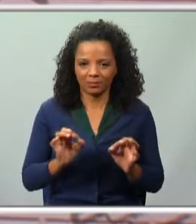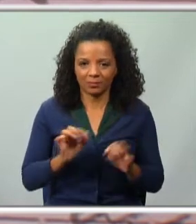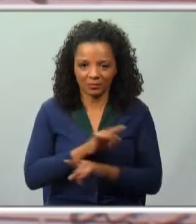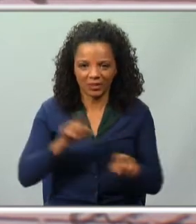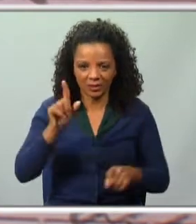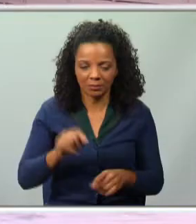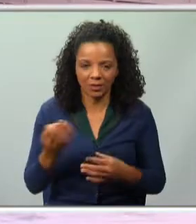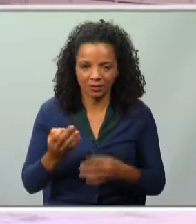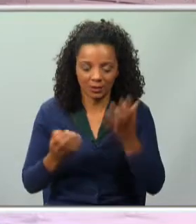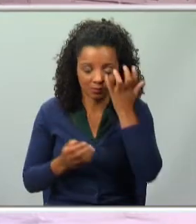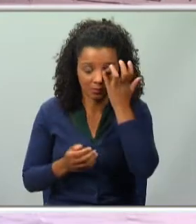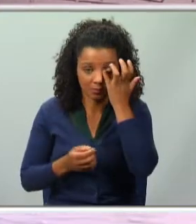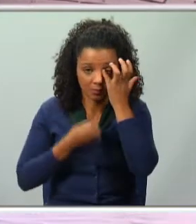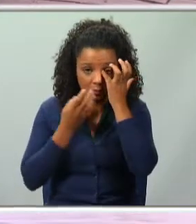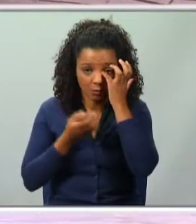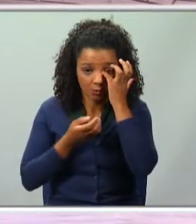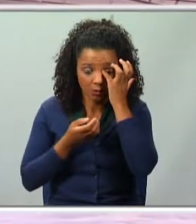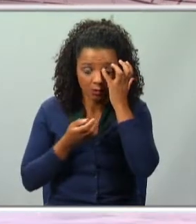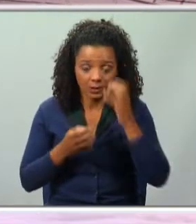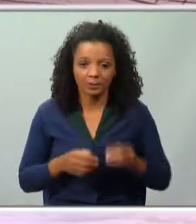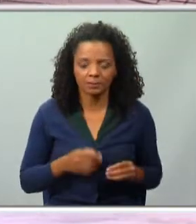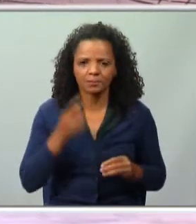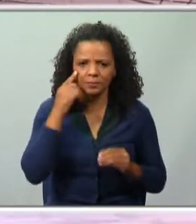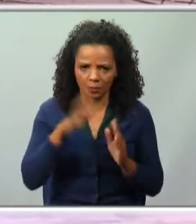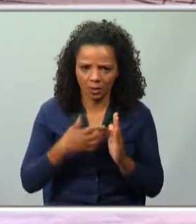também não é muito bem vamos conhecer o plano 也不是很好，讓我們見見計劃